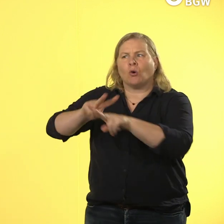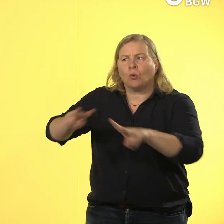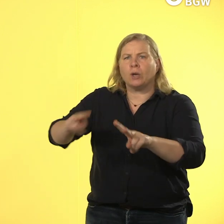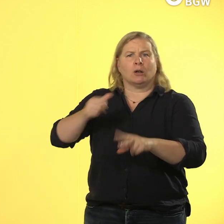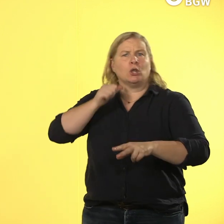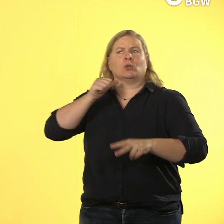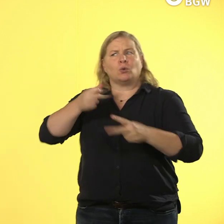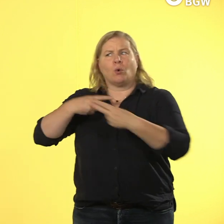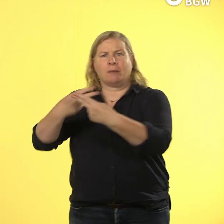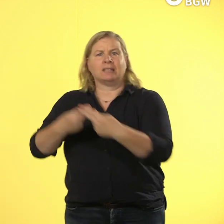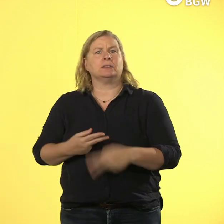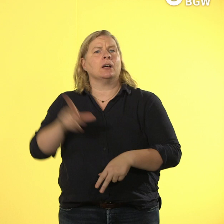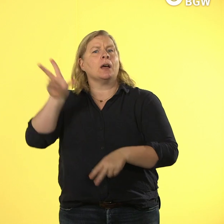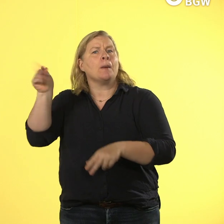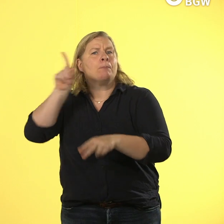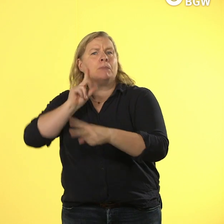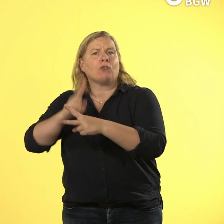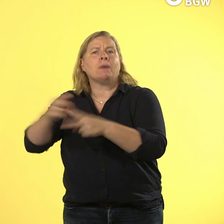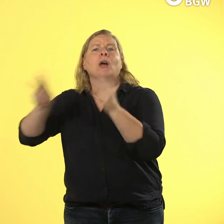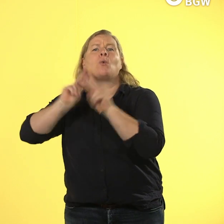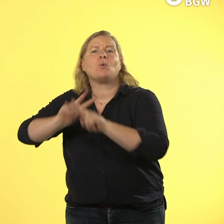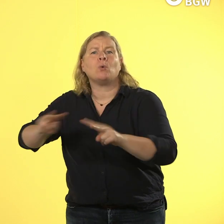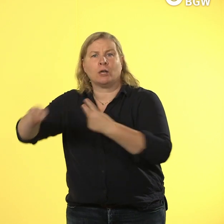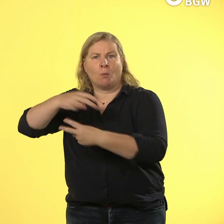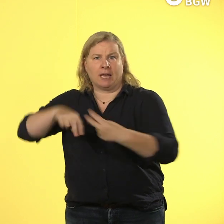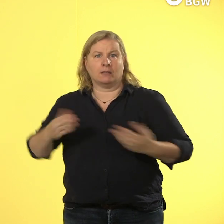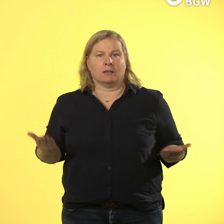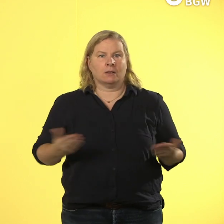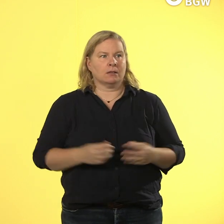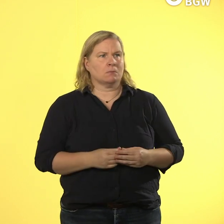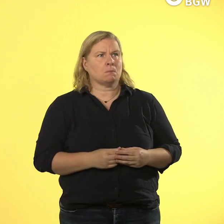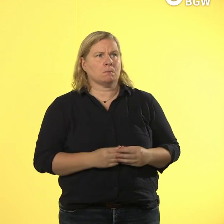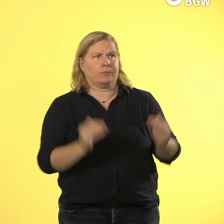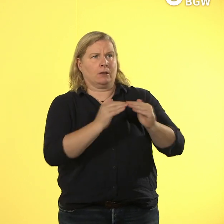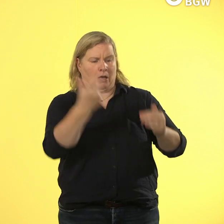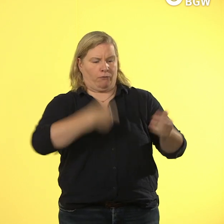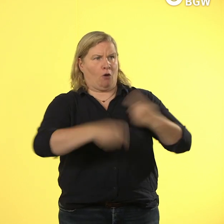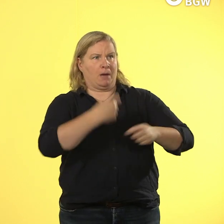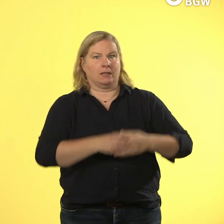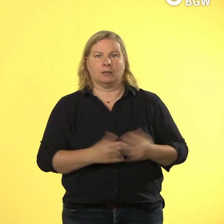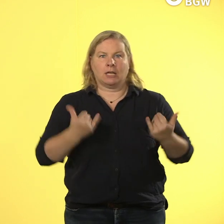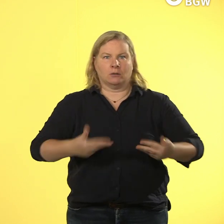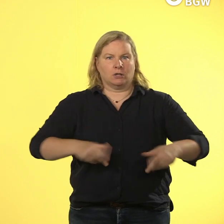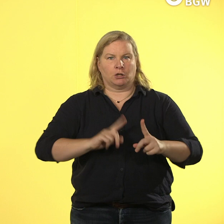Das finde ich auch noch ungerecht behandelt. Jetzt gehe ich rein, habe mich mühsam im Griff. Ich bin geladen. So, wie ich jetzt auf Sie wirke,